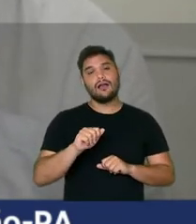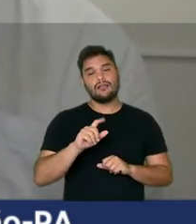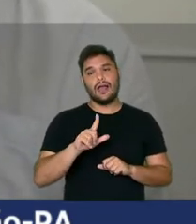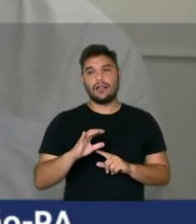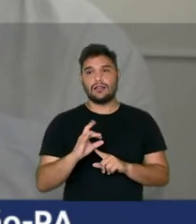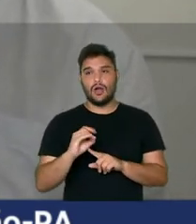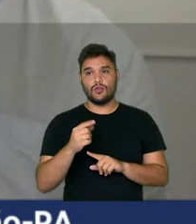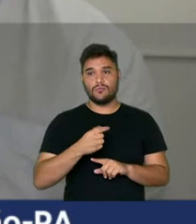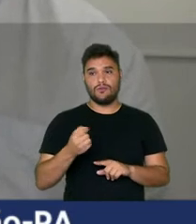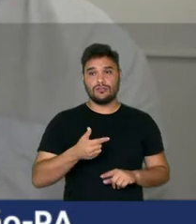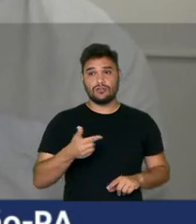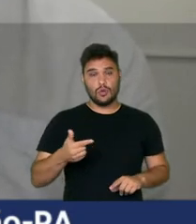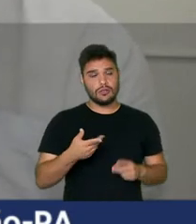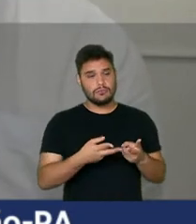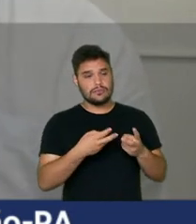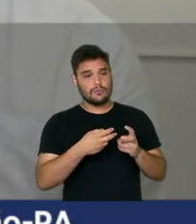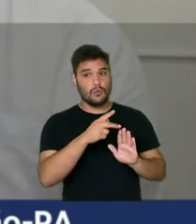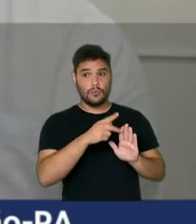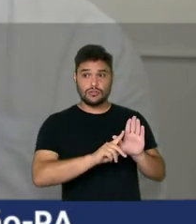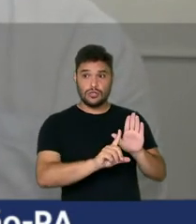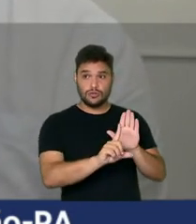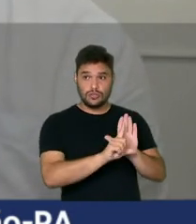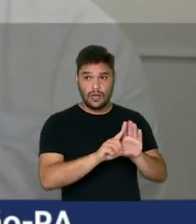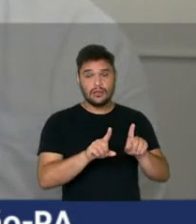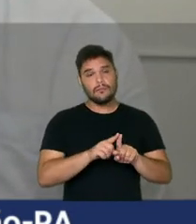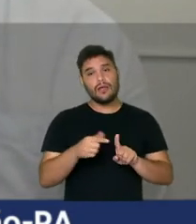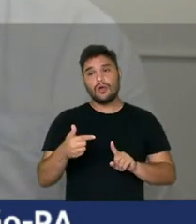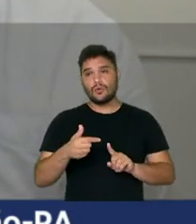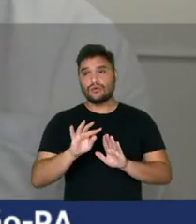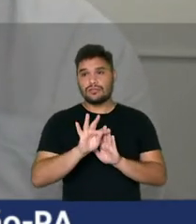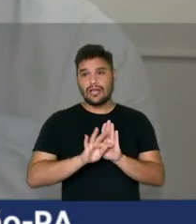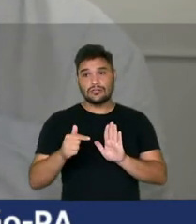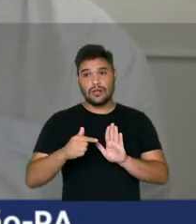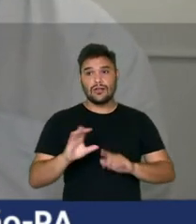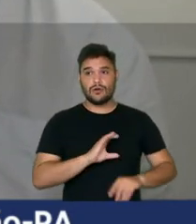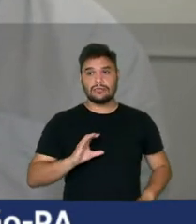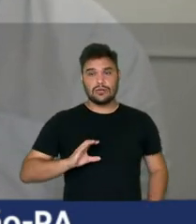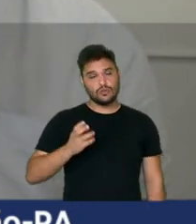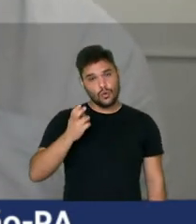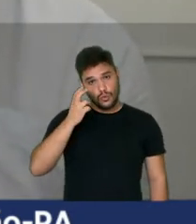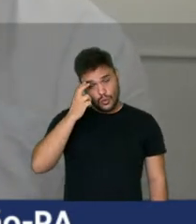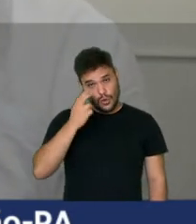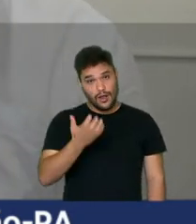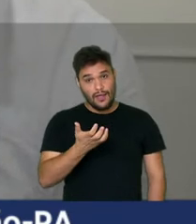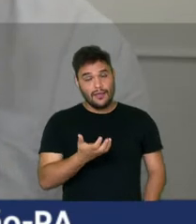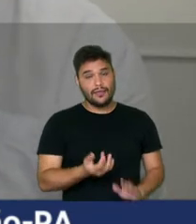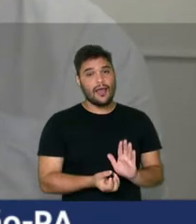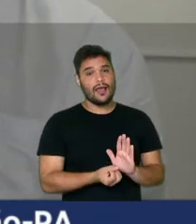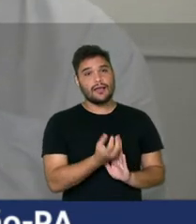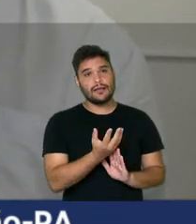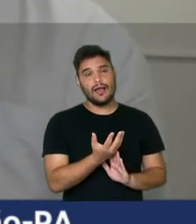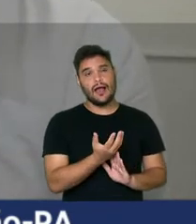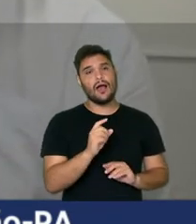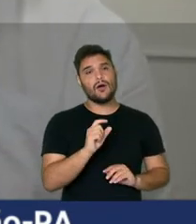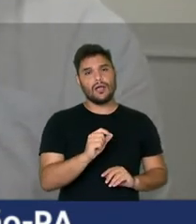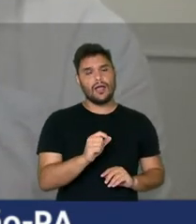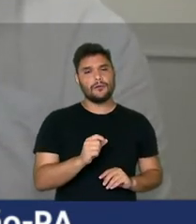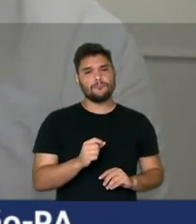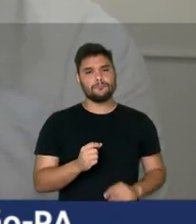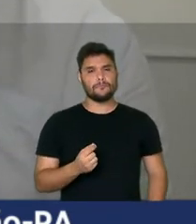NO ARTIGO 125 INCISO II, ALÍNEA A, DA LDO DE 2022, VERIFICA QUE O PL, O SUBSTITUTIVO DA COMISSÃO DE CULTURA PROPÕE DENTRO DAS